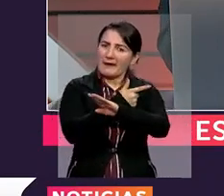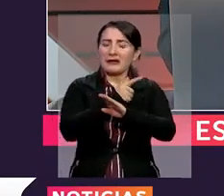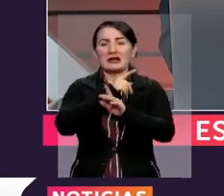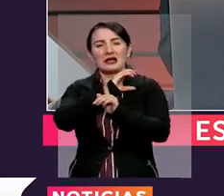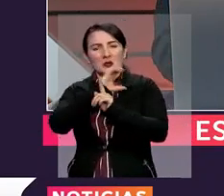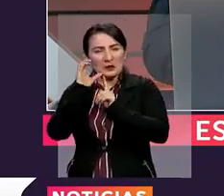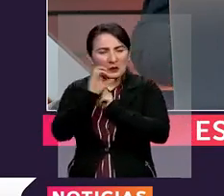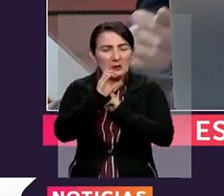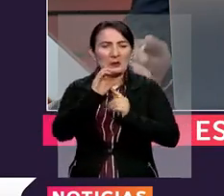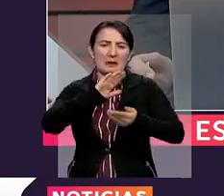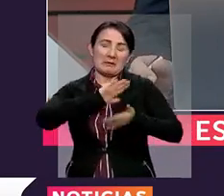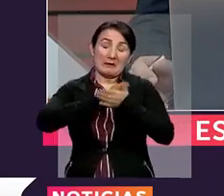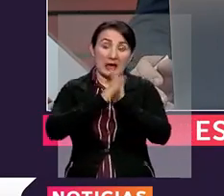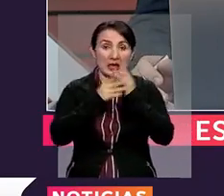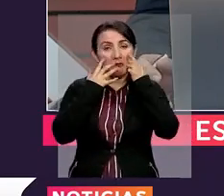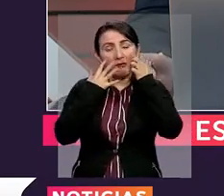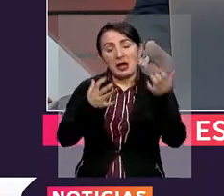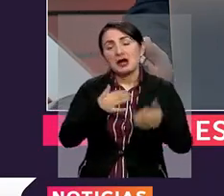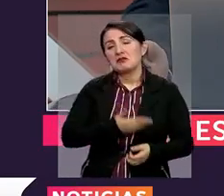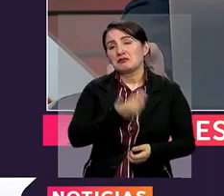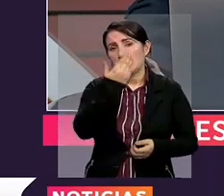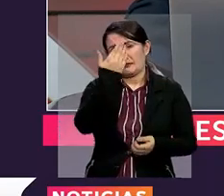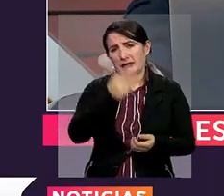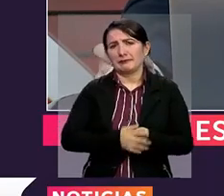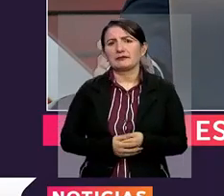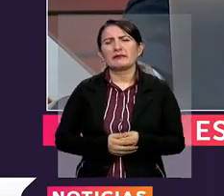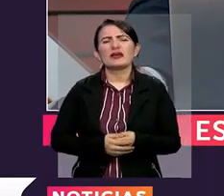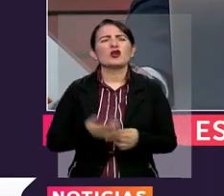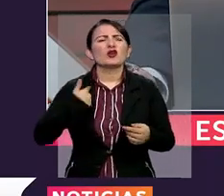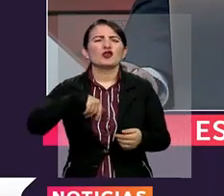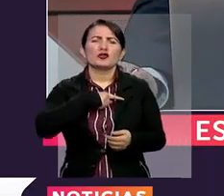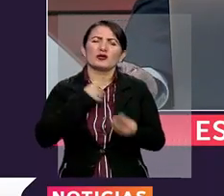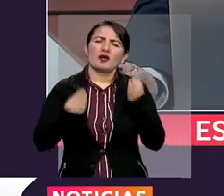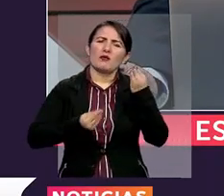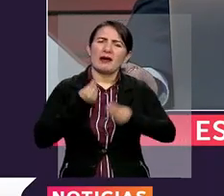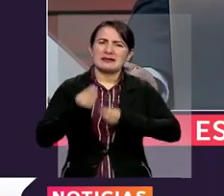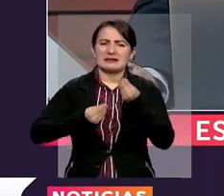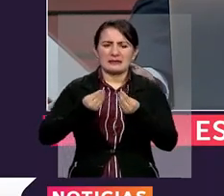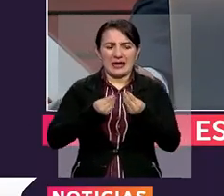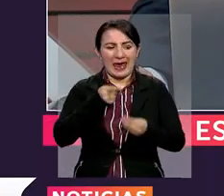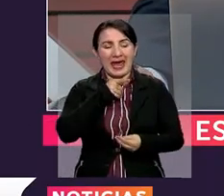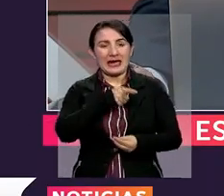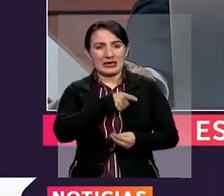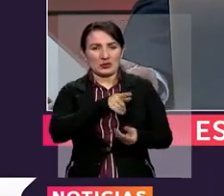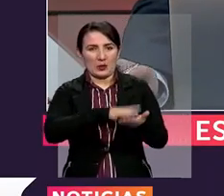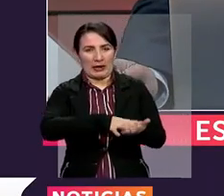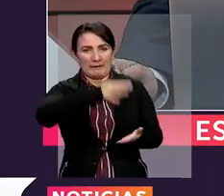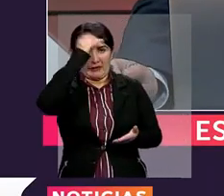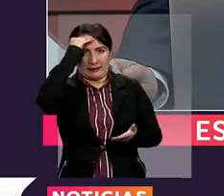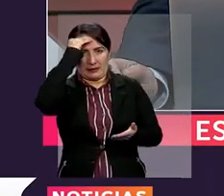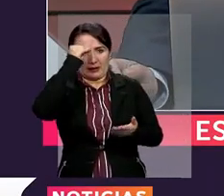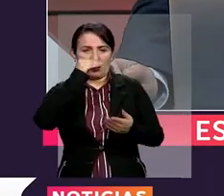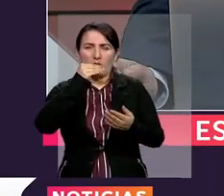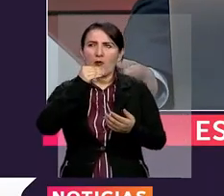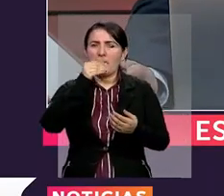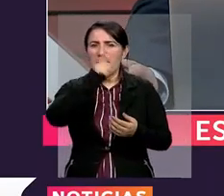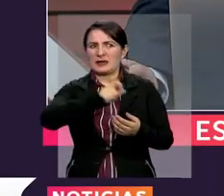LA FUERZA PúBLICA, PERO TAMBIéN QUE PODAMOS VISIBILIZAR QUE LA PROPUESTA ES PACíFICA Y TIENE